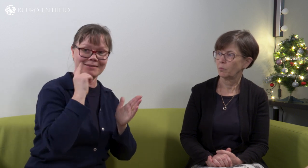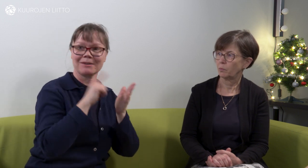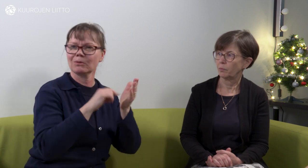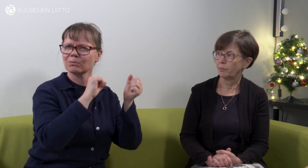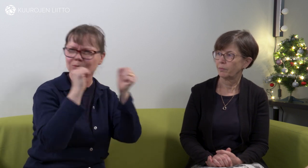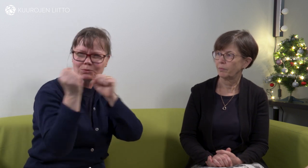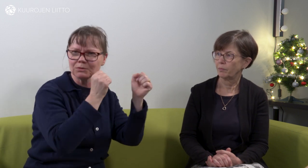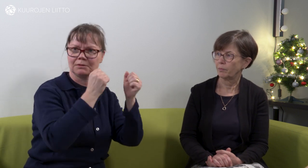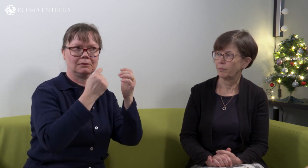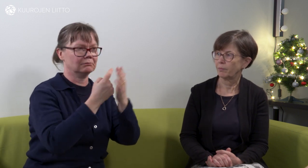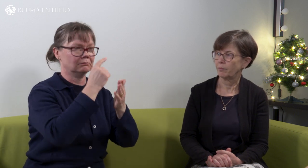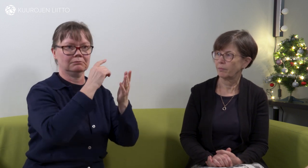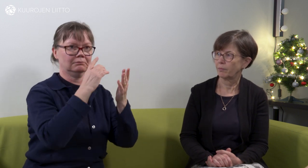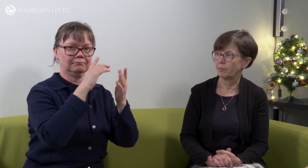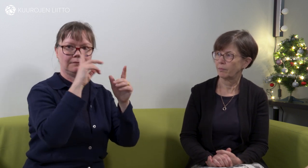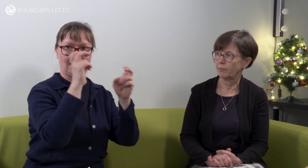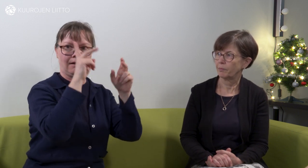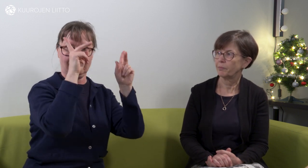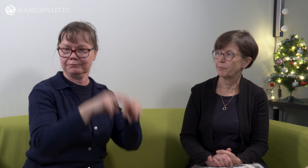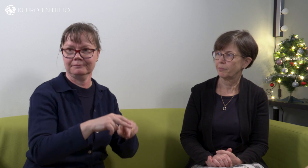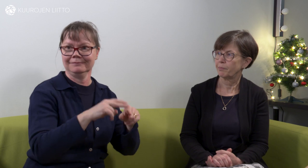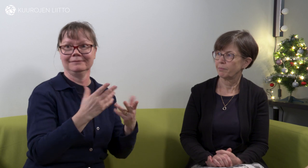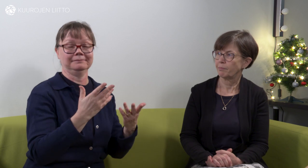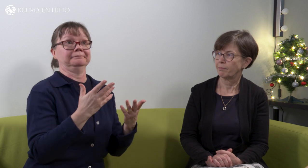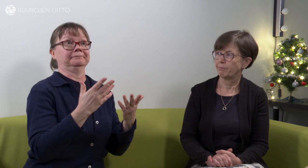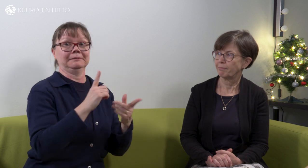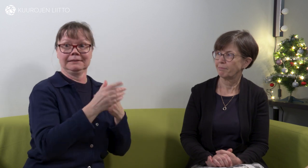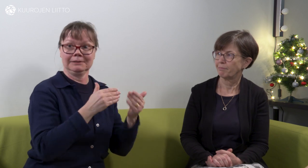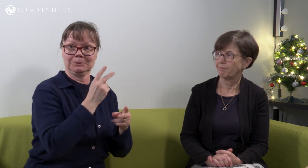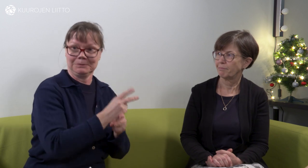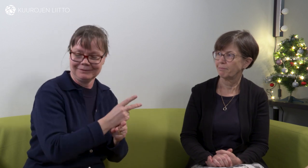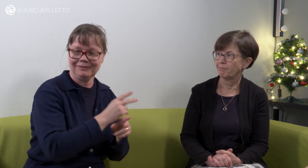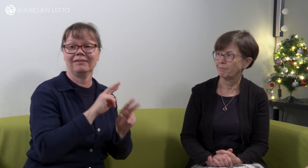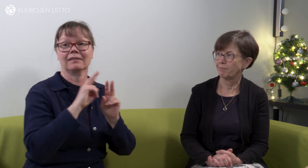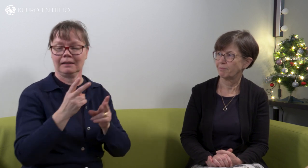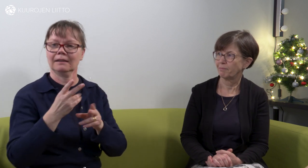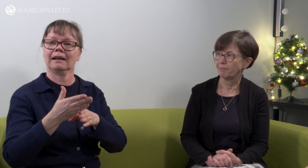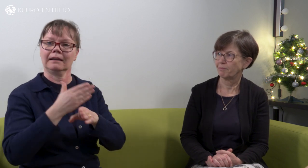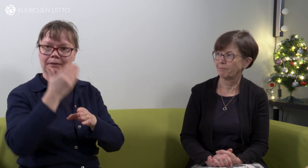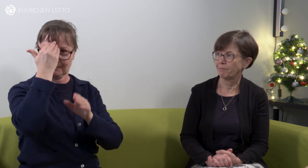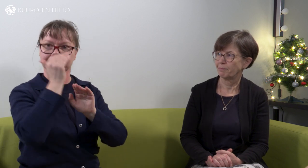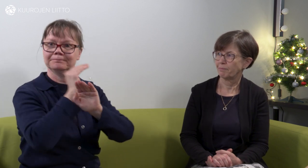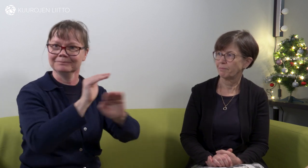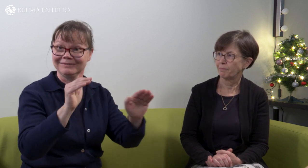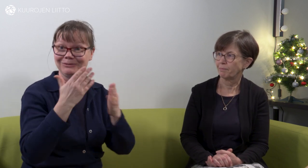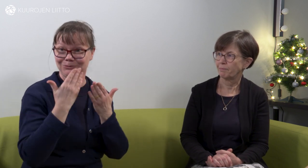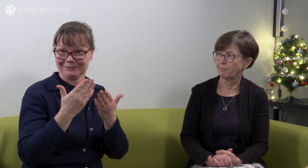Suunnittelemattomat sähkökatkokset voivat johtua esimerkiksi myrskyistä, - joten ne iskevät yllättäen, siinä missä suunnitelluista sähkökatkoksista - tiedotetaan etukäteen.